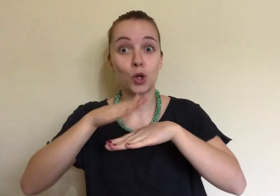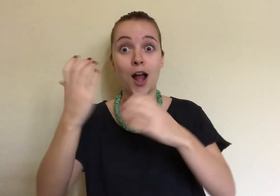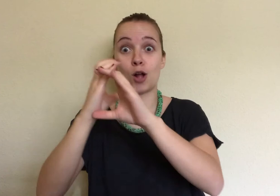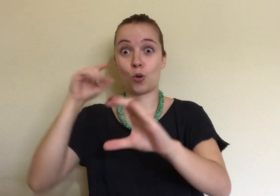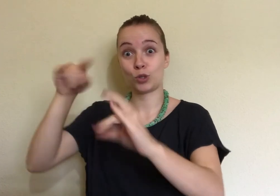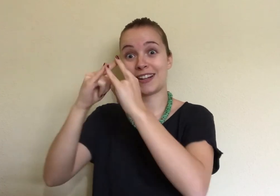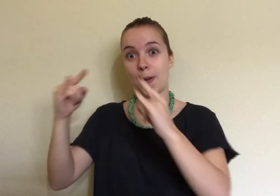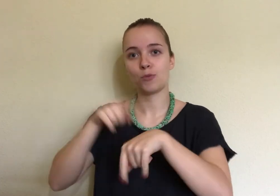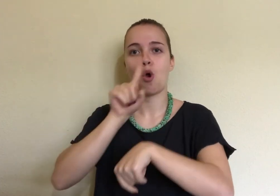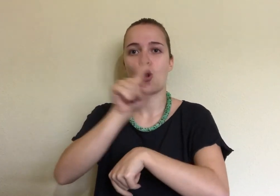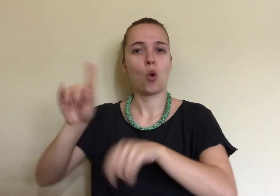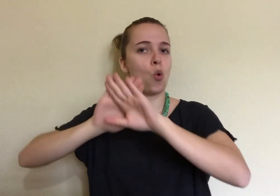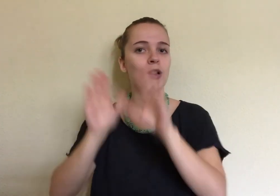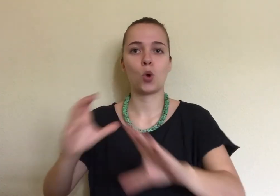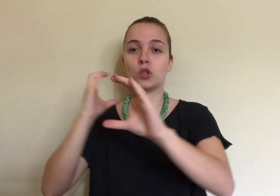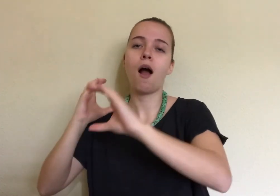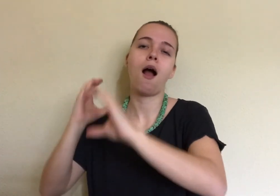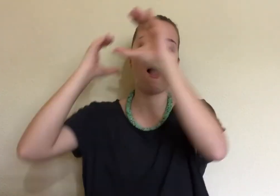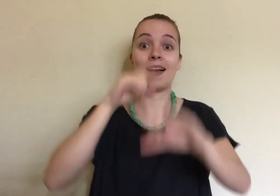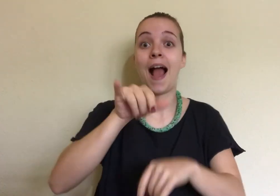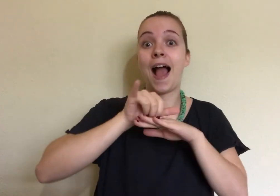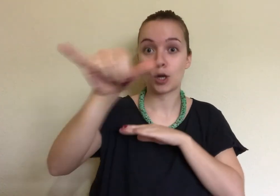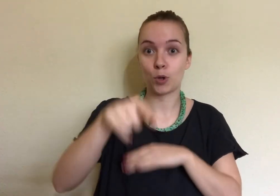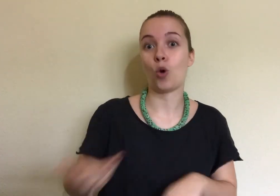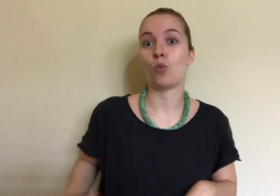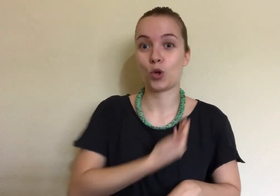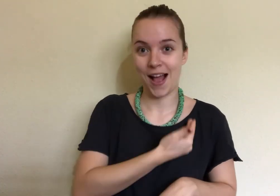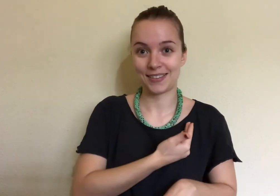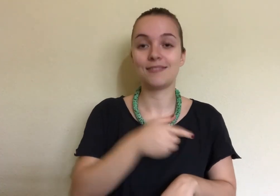Porque el autobús partirá a las 11:00h. desde el campamento hacia el aeropuerto de Bucarest.